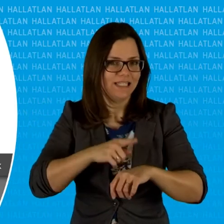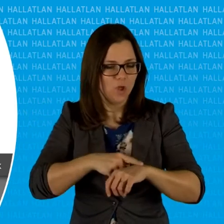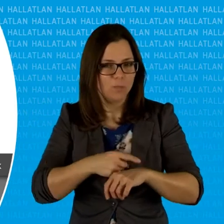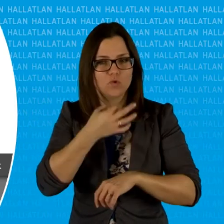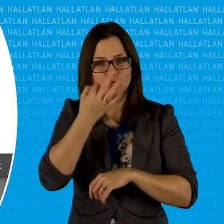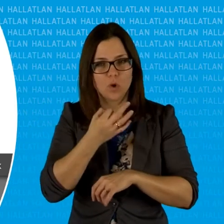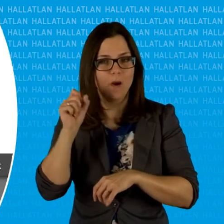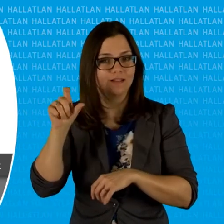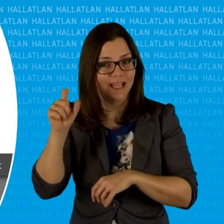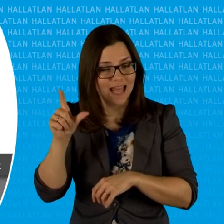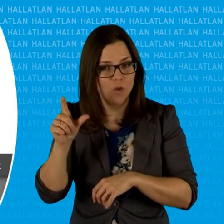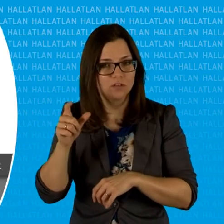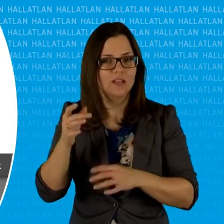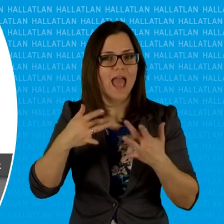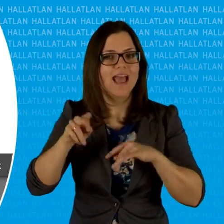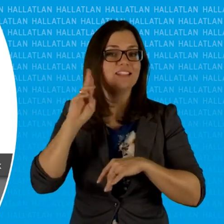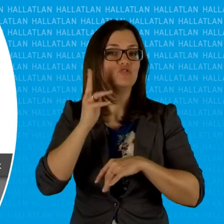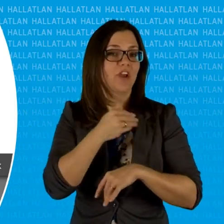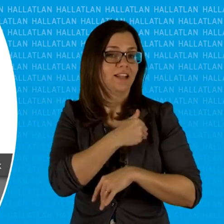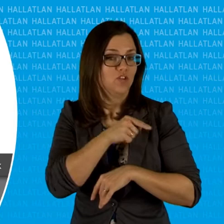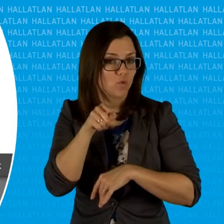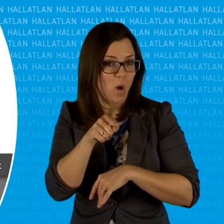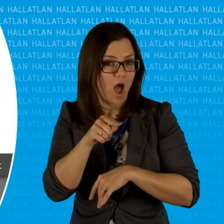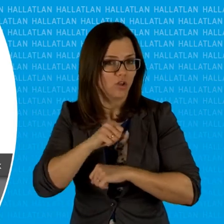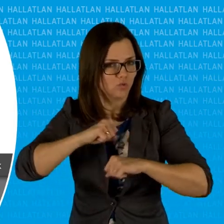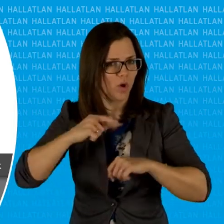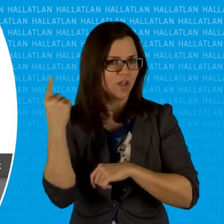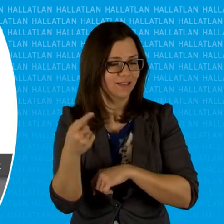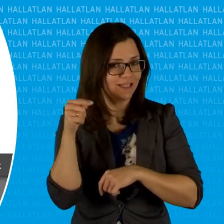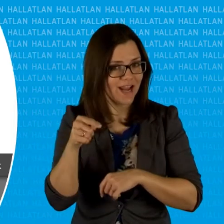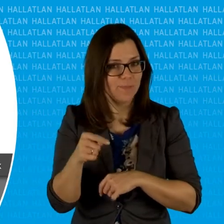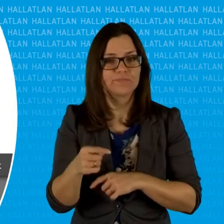szombaton délelőttönként a Siketek Iskolájának tornatermében.